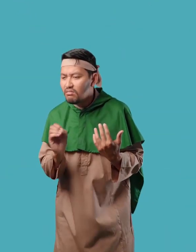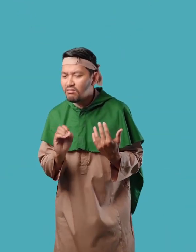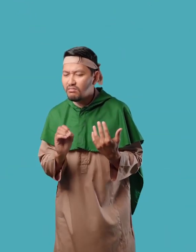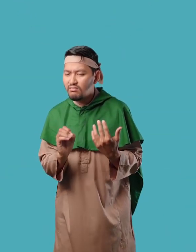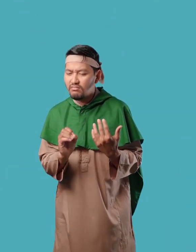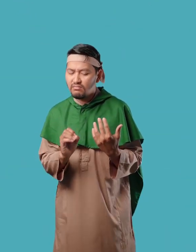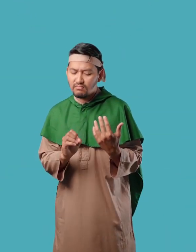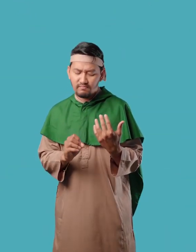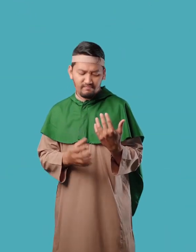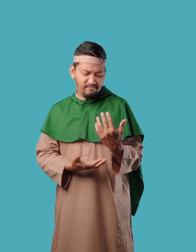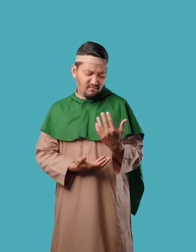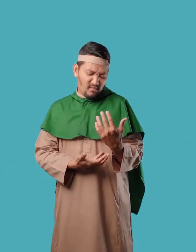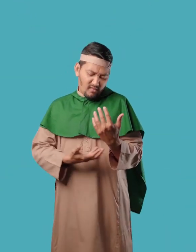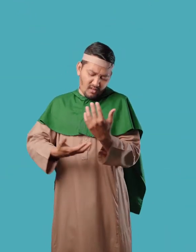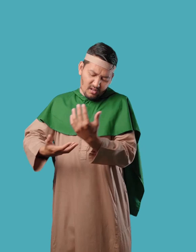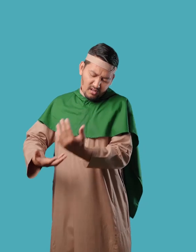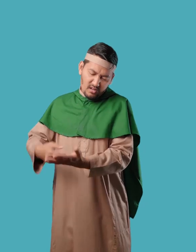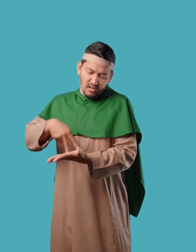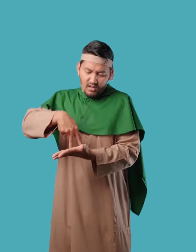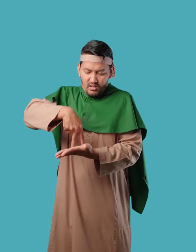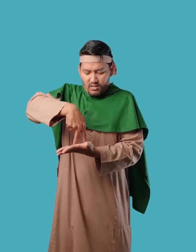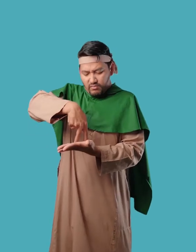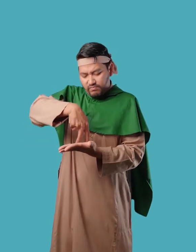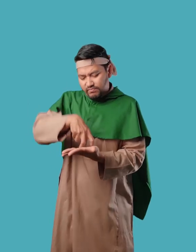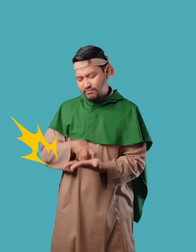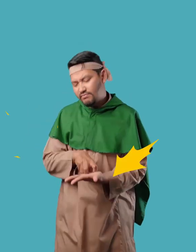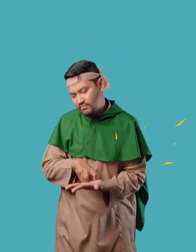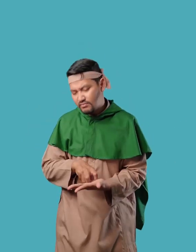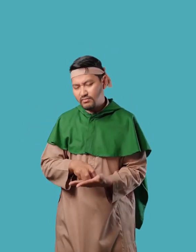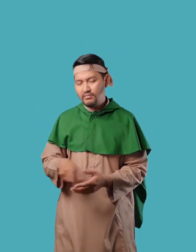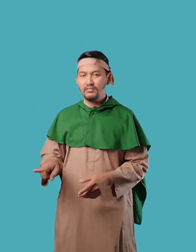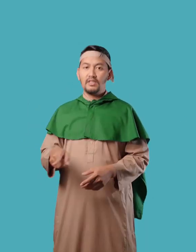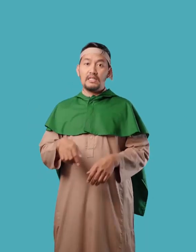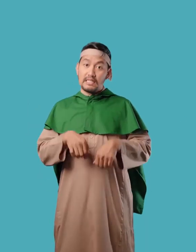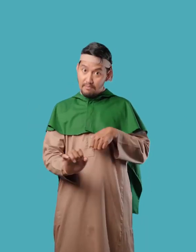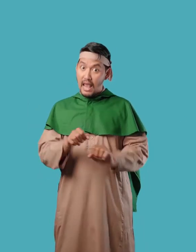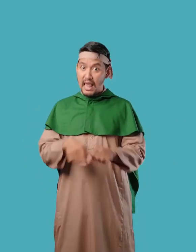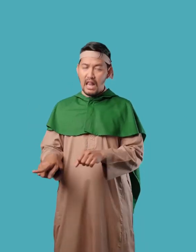Setelah kelelahan, akhirnya mereka berdua duduk dan Ismail menghentakkan kaki